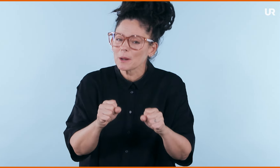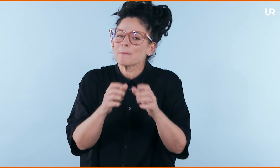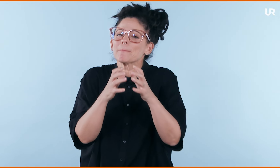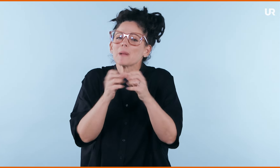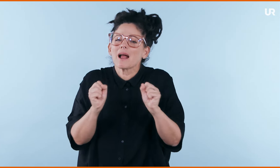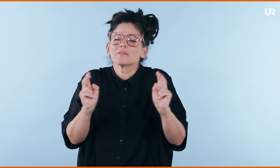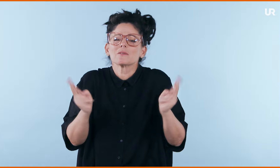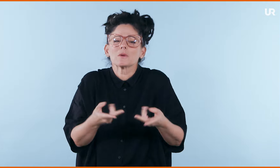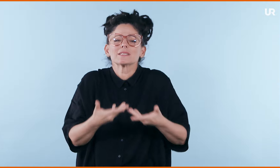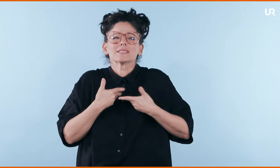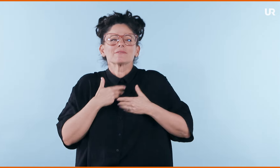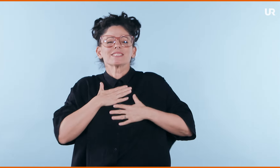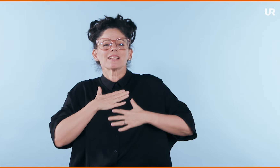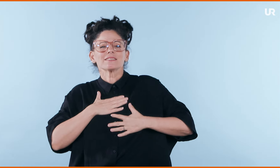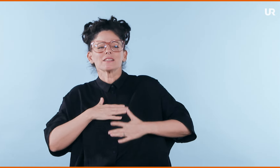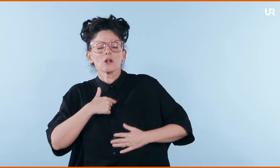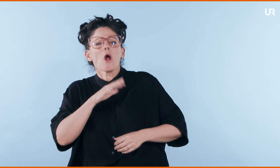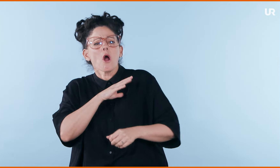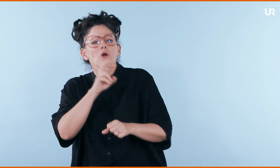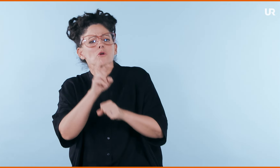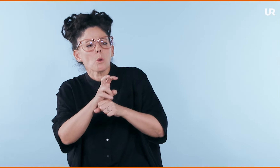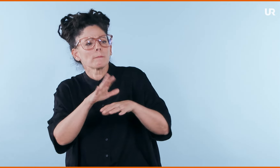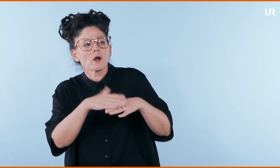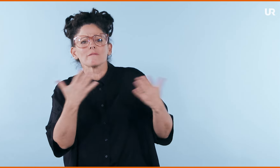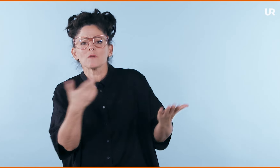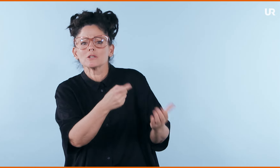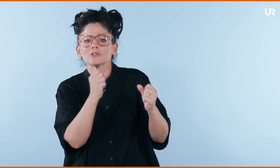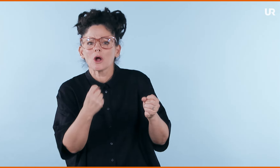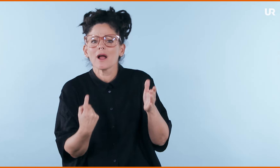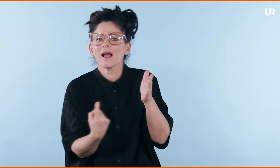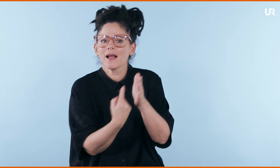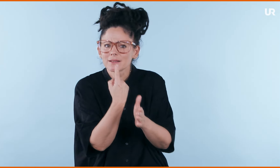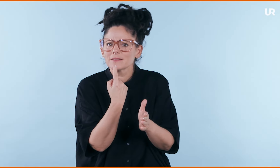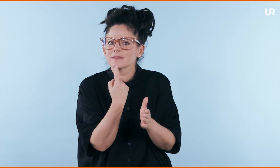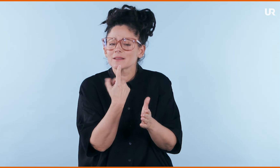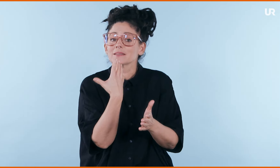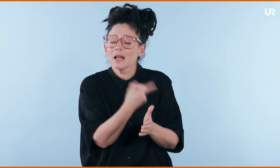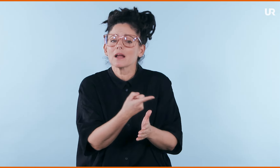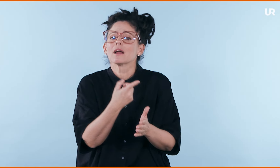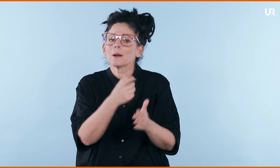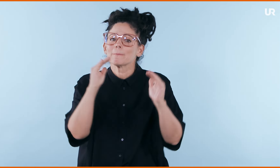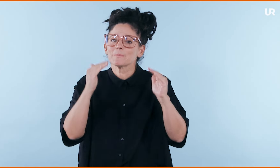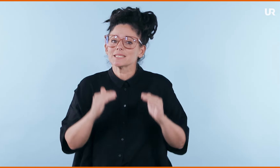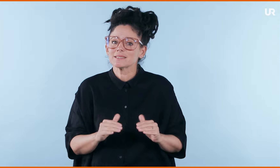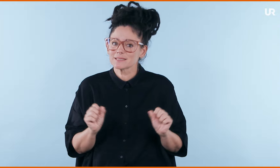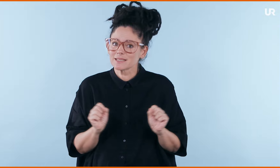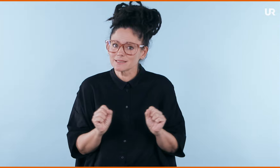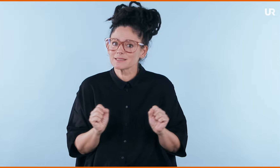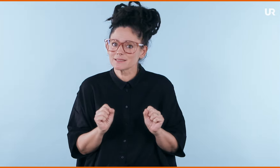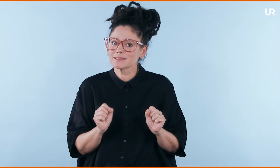men det gör också att man känner sig tillfreds med att veta- vad som kommer att hända. Det kan minska på stressen.